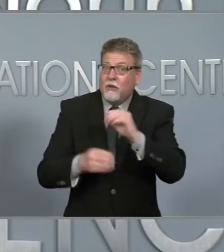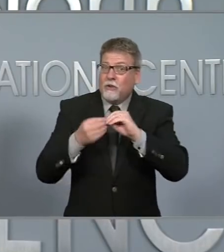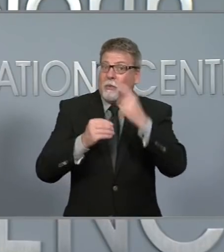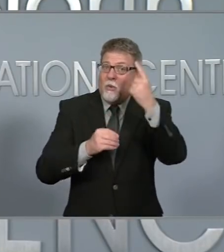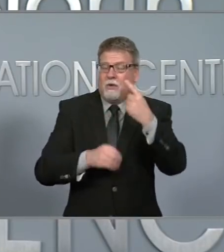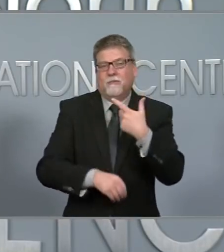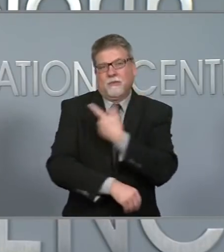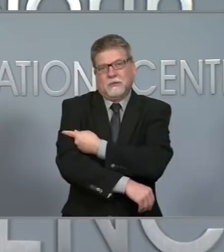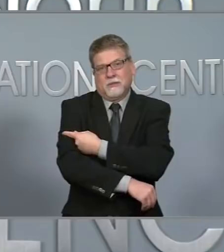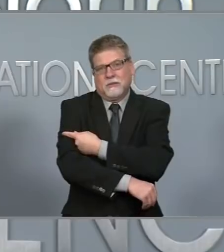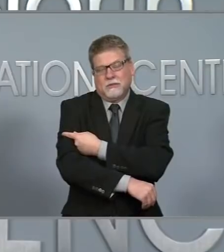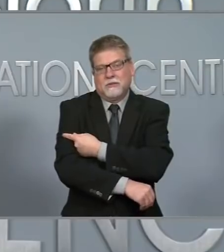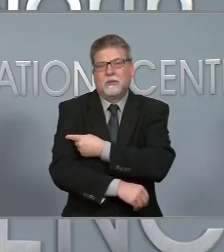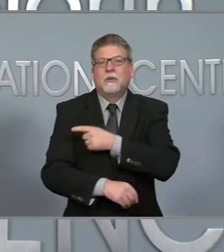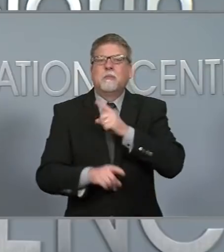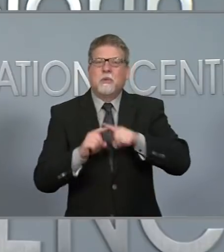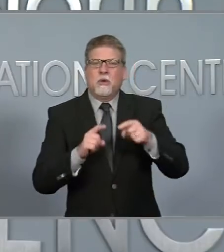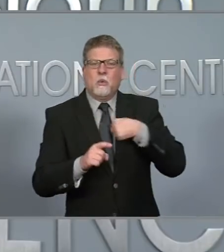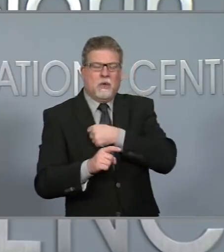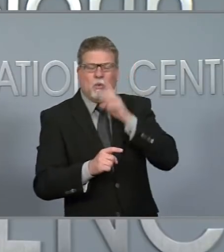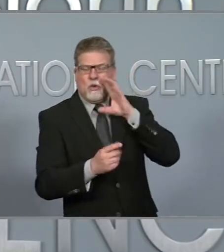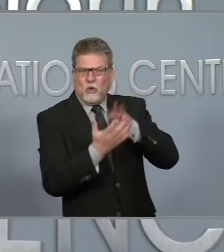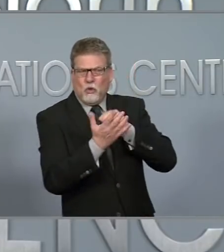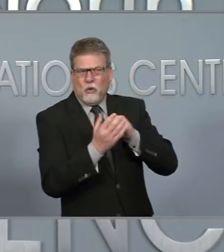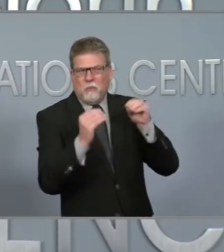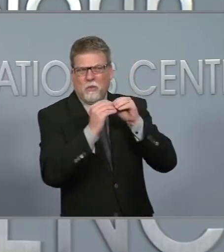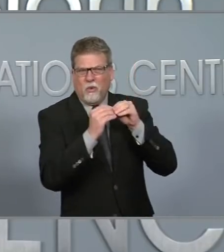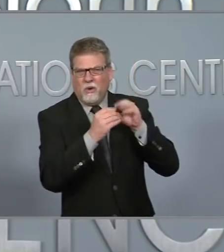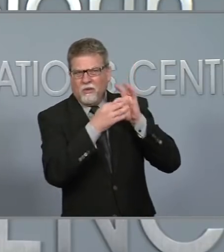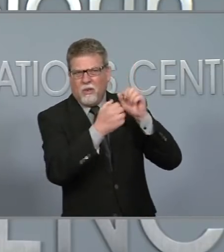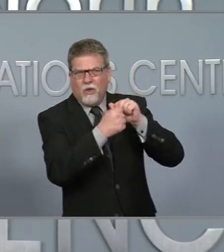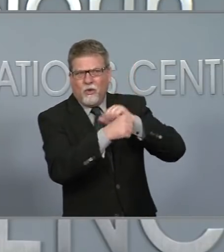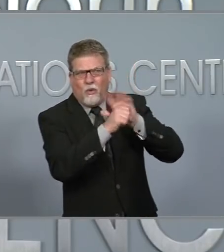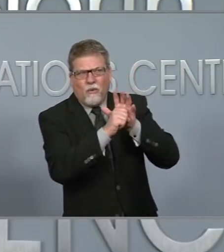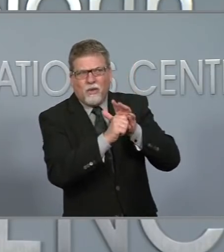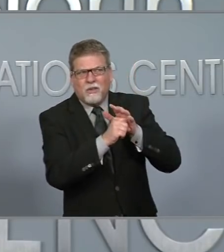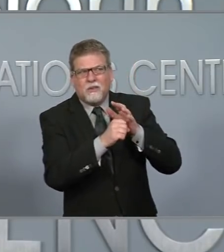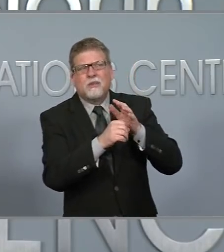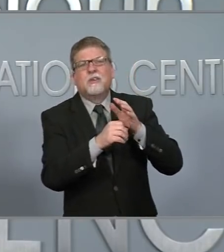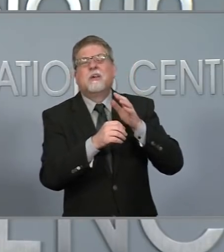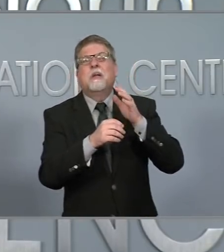departamento está completamente comprometido seguir cada paso para darles a los nor carinés